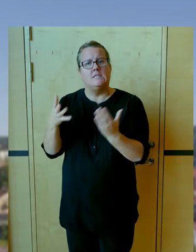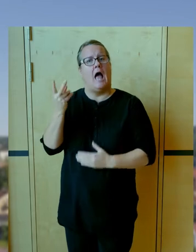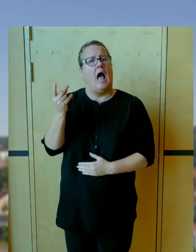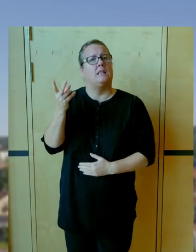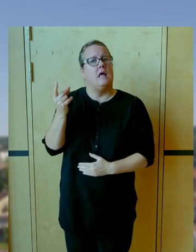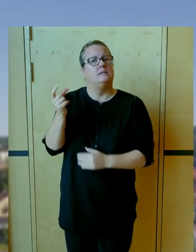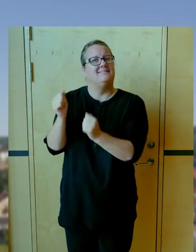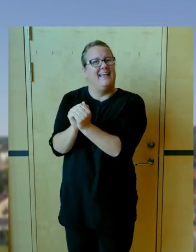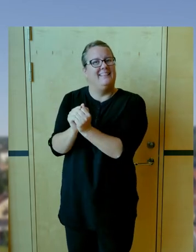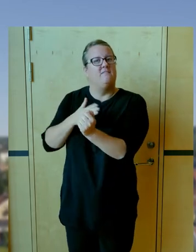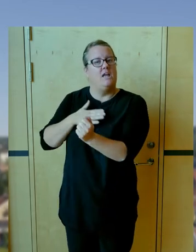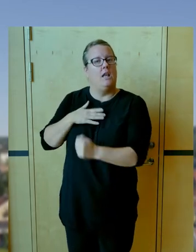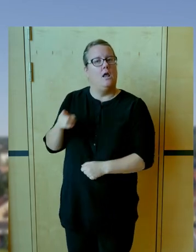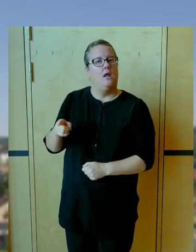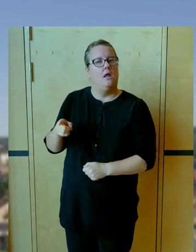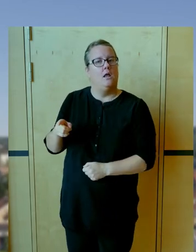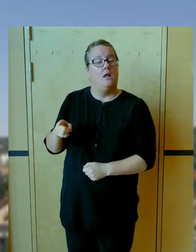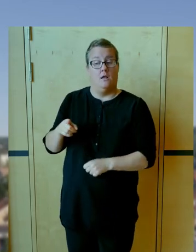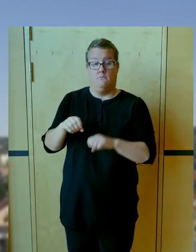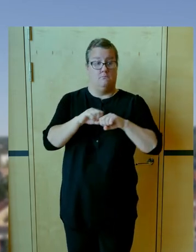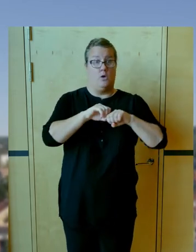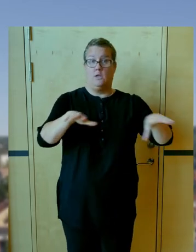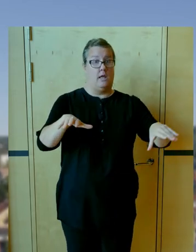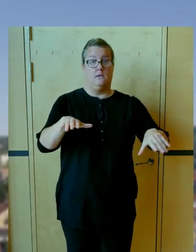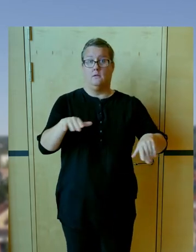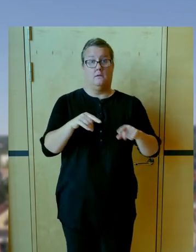Som inte matchar majoritetens planer och beslut